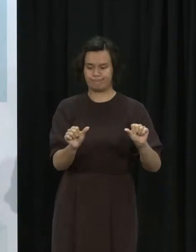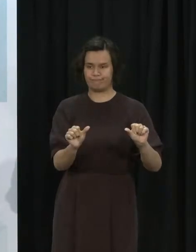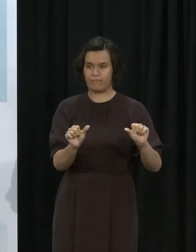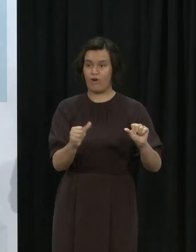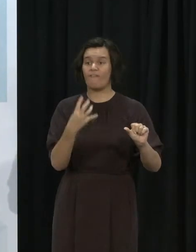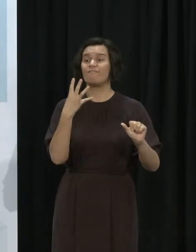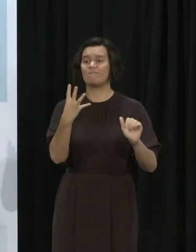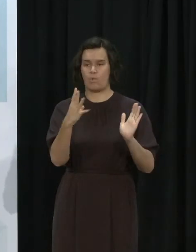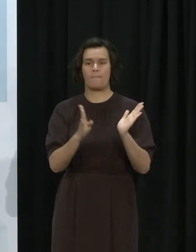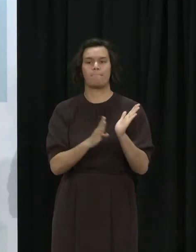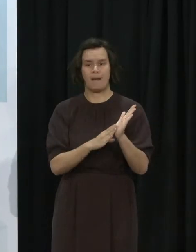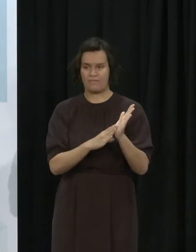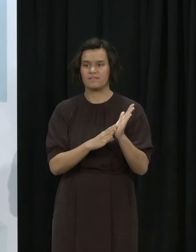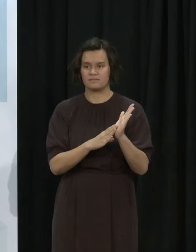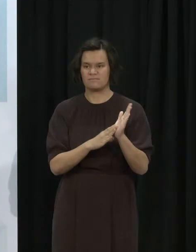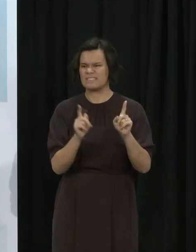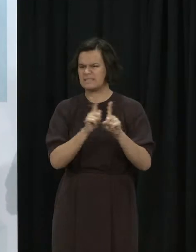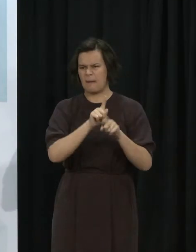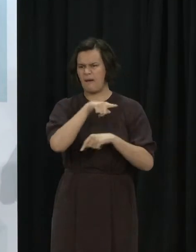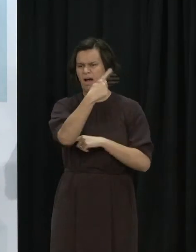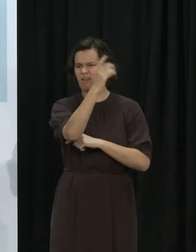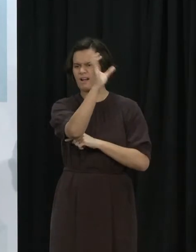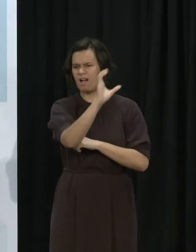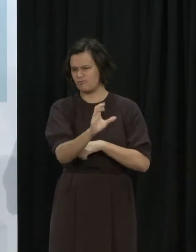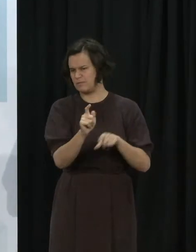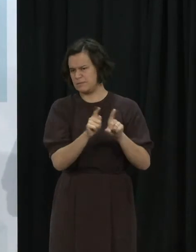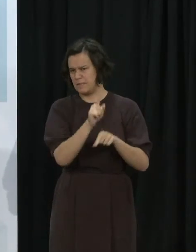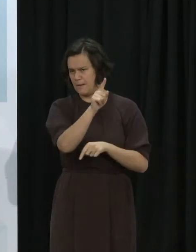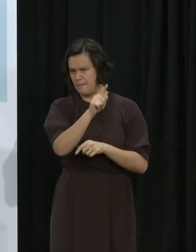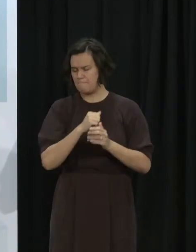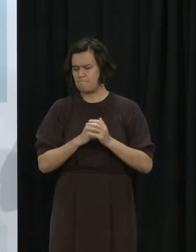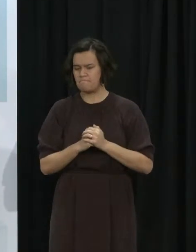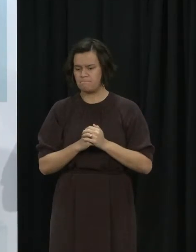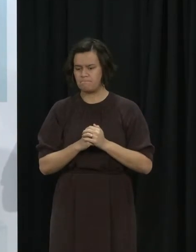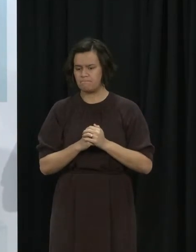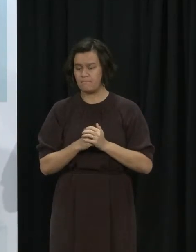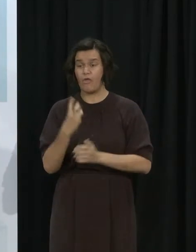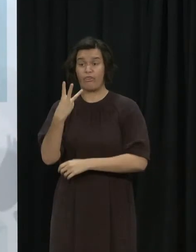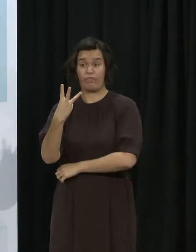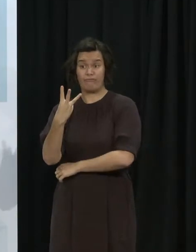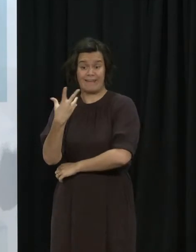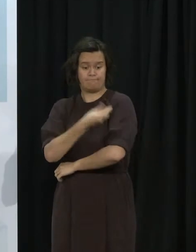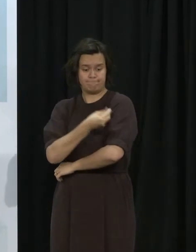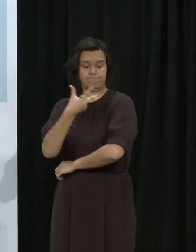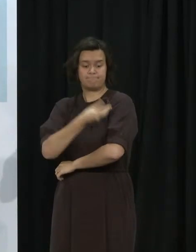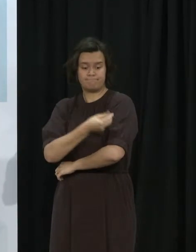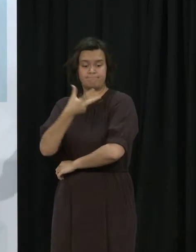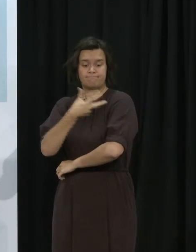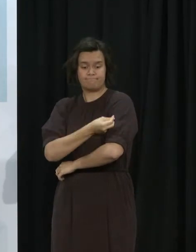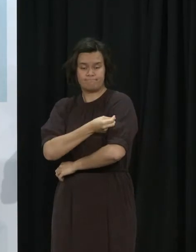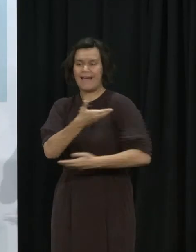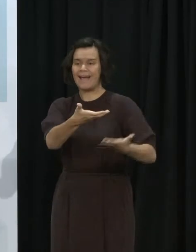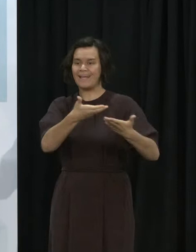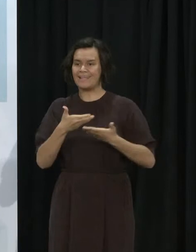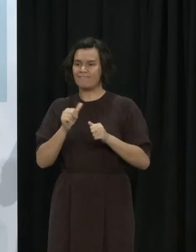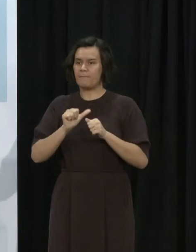waenganui i te horopeta tuarua